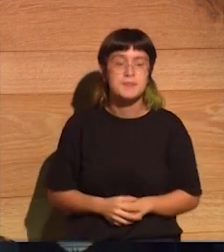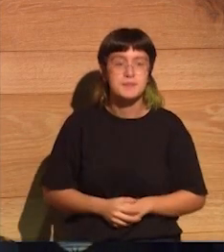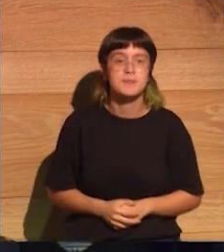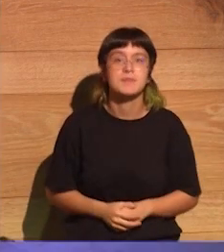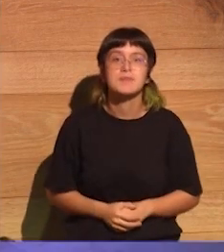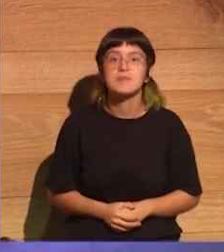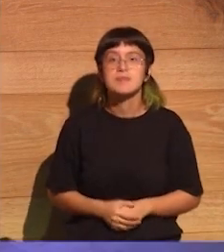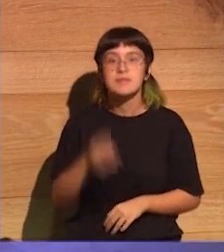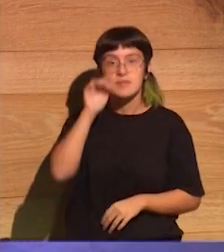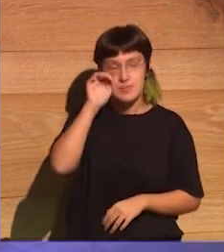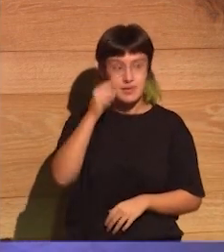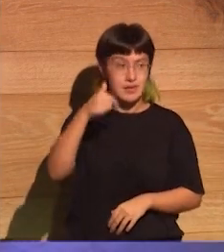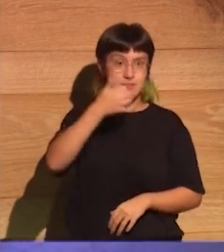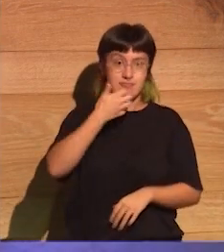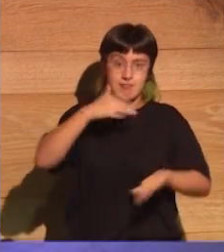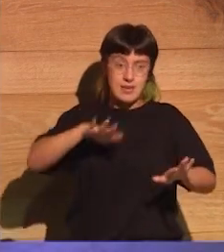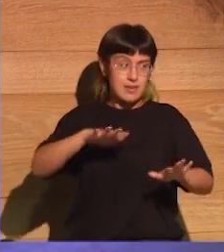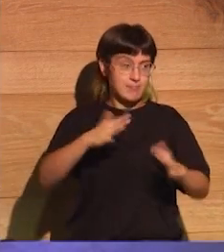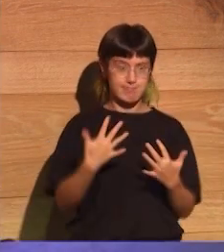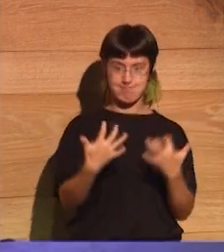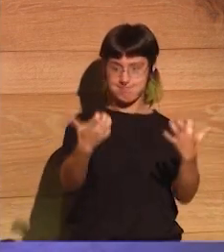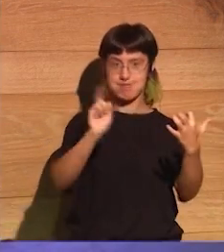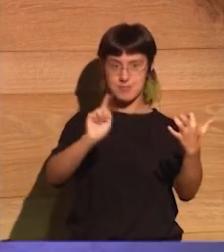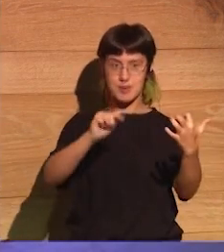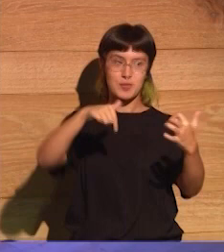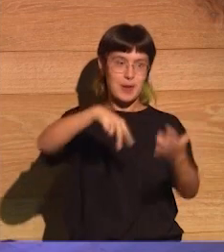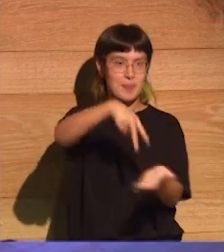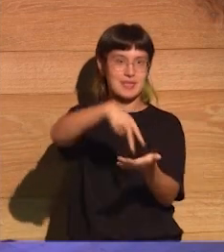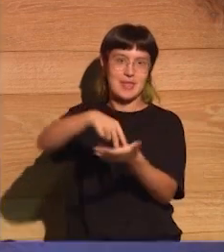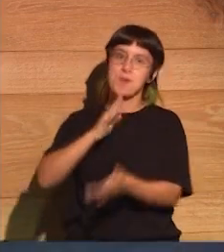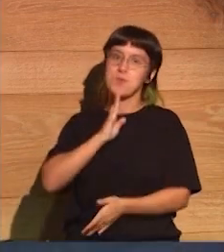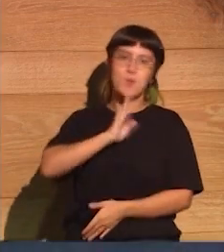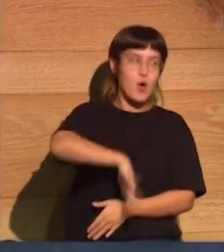aunque no os sintamos y molan mucho ahora los eventos presenciales porque ves la energía del público...